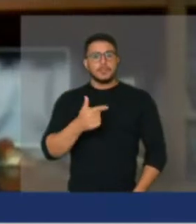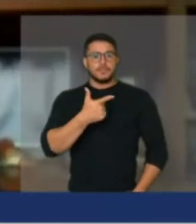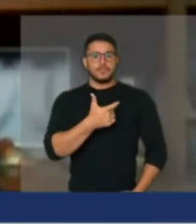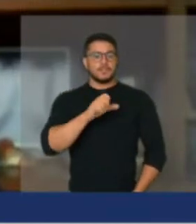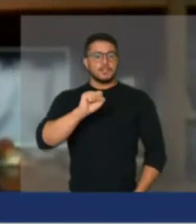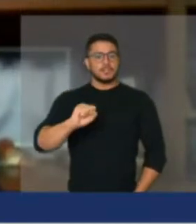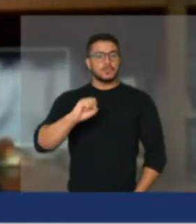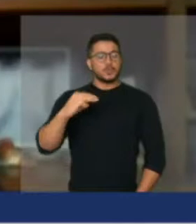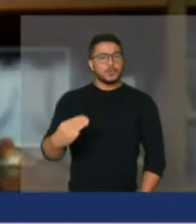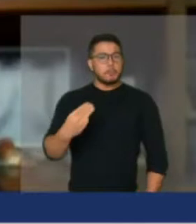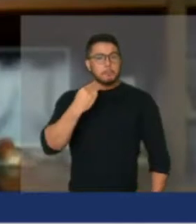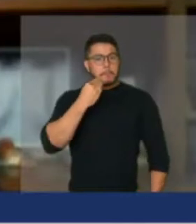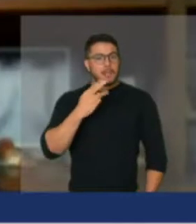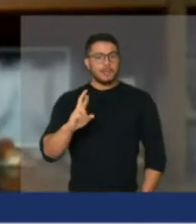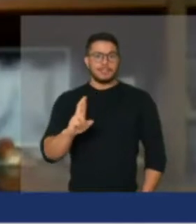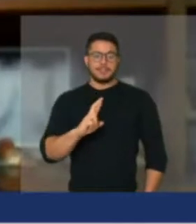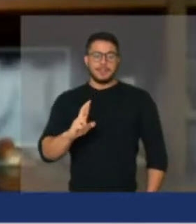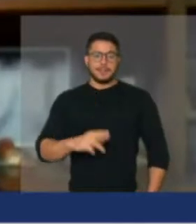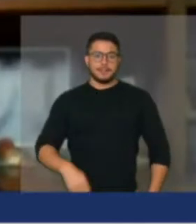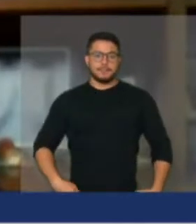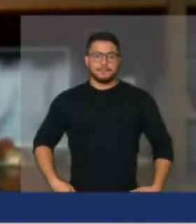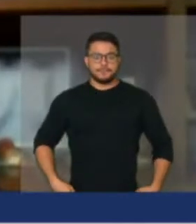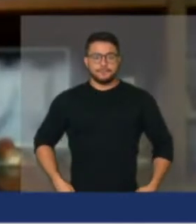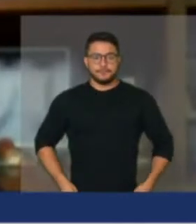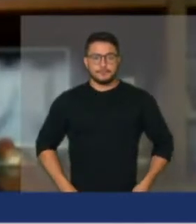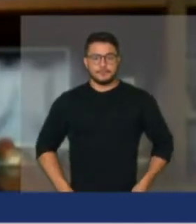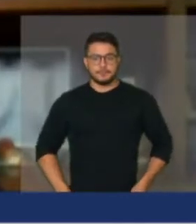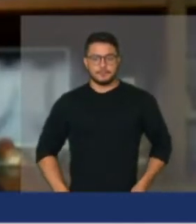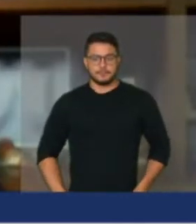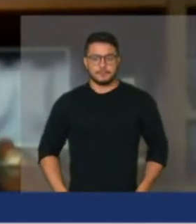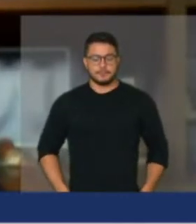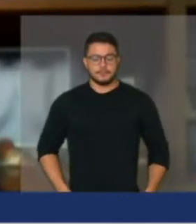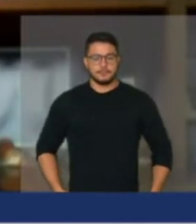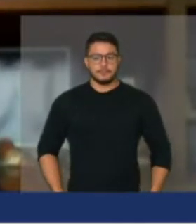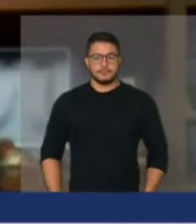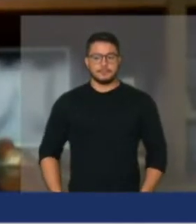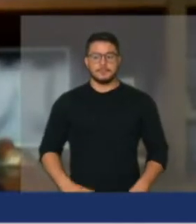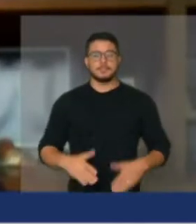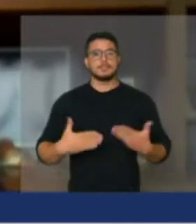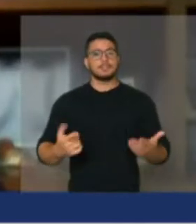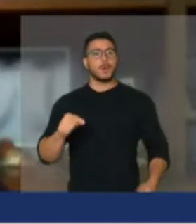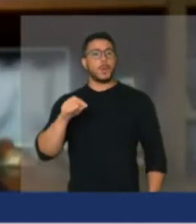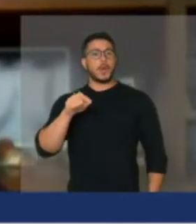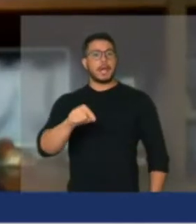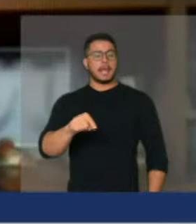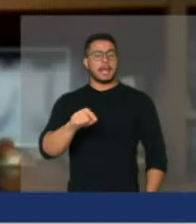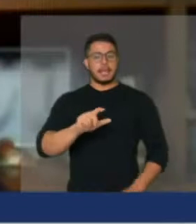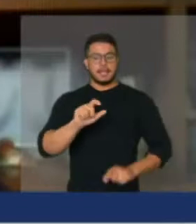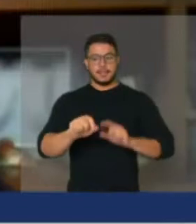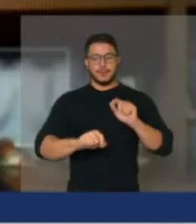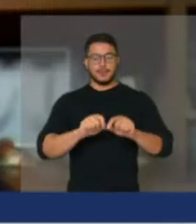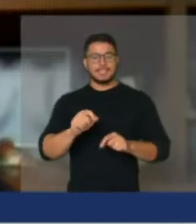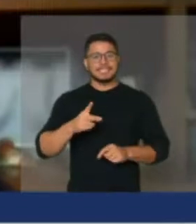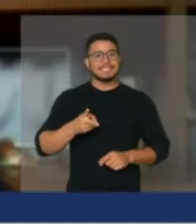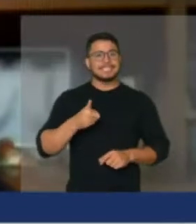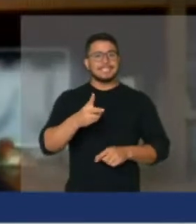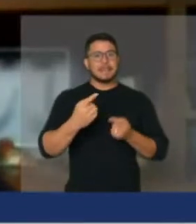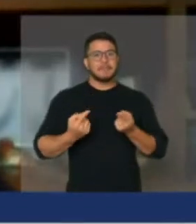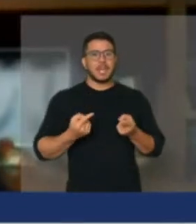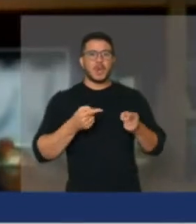MILHÕES DE REAIS ENQUANTO ELE É A FIGURA PÚBLICA QUE MASSACRA OS TRABALHADORES COM A FOME, COM O DESEMPREGO, COM